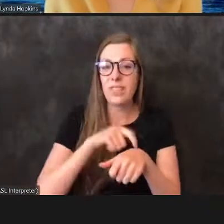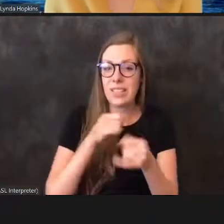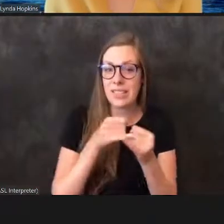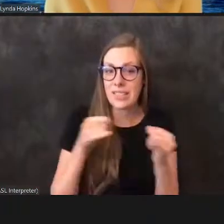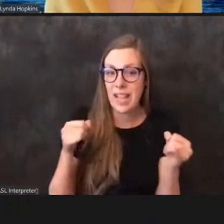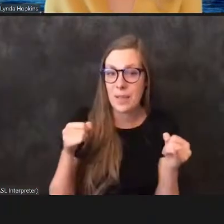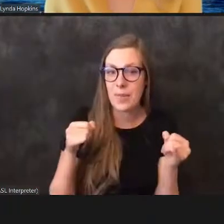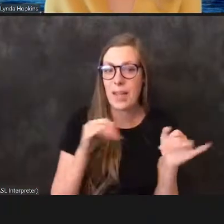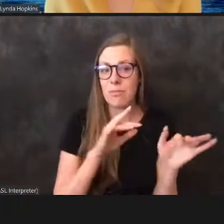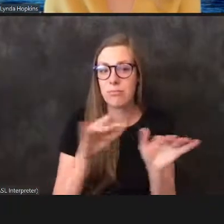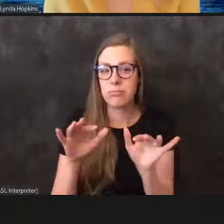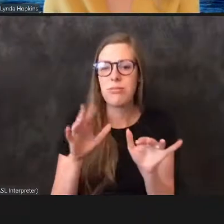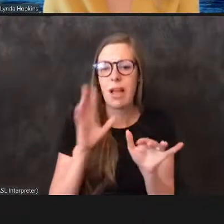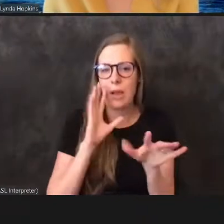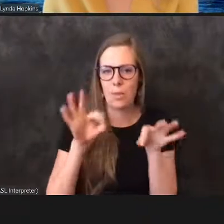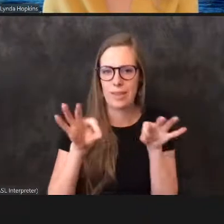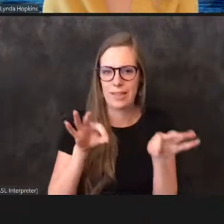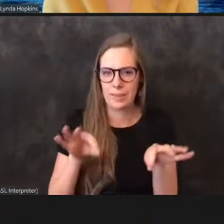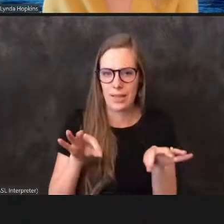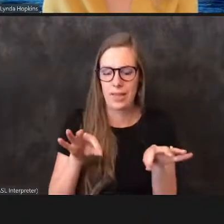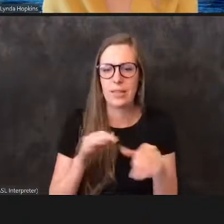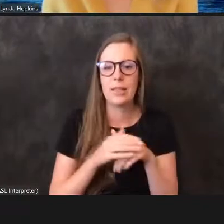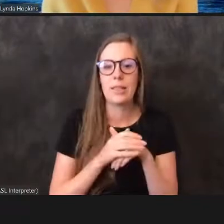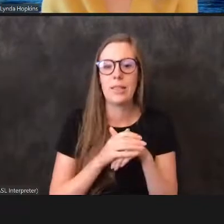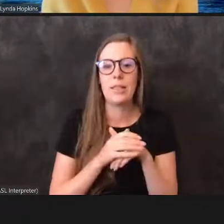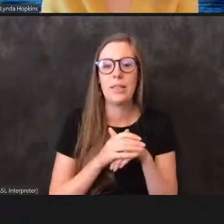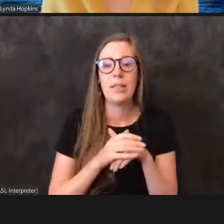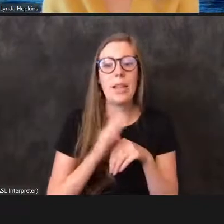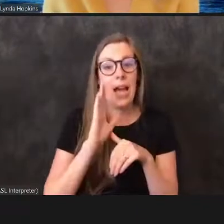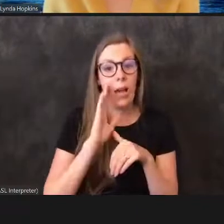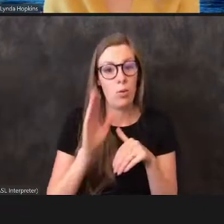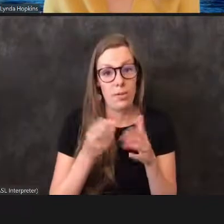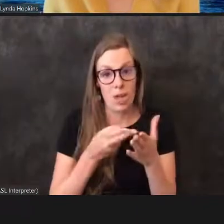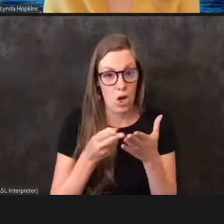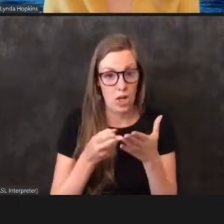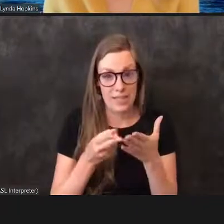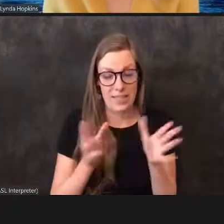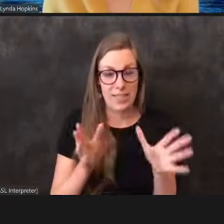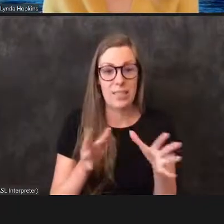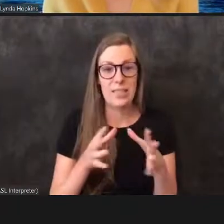nuestro hogar de Sonoma acaban el trabajo a largo término a largo término.